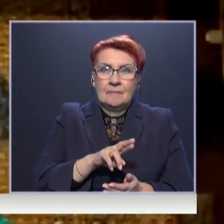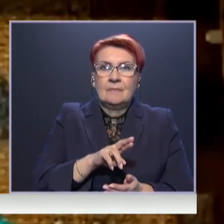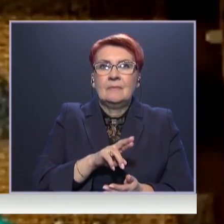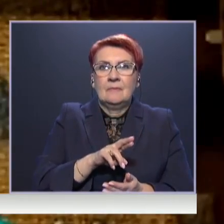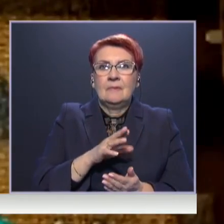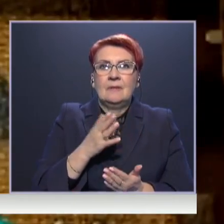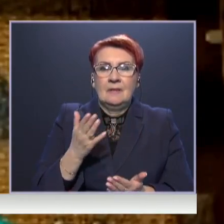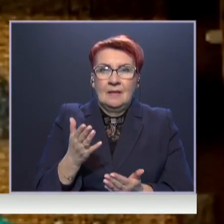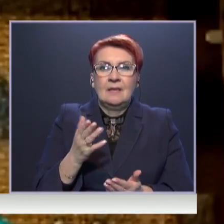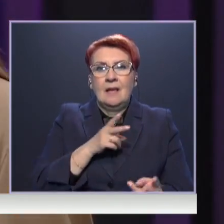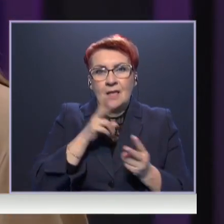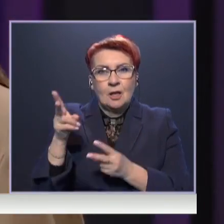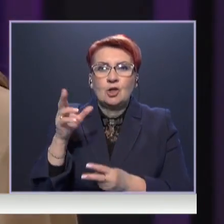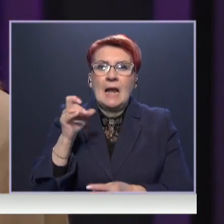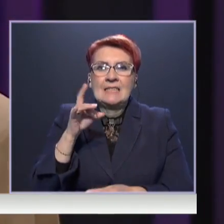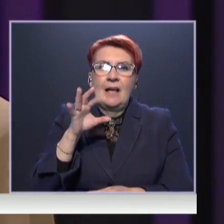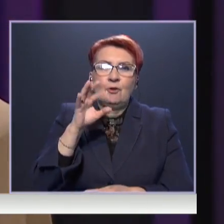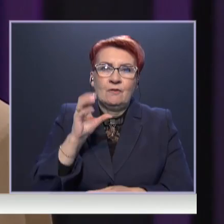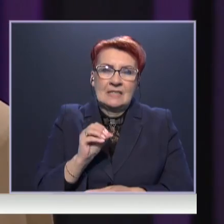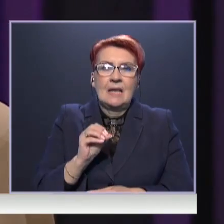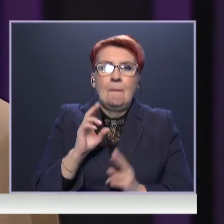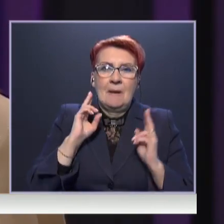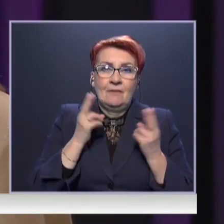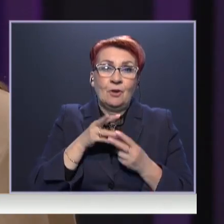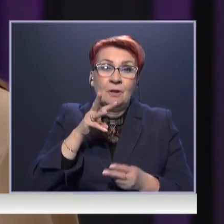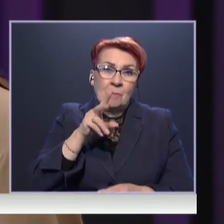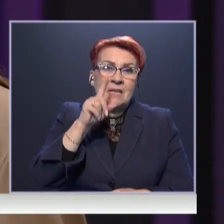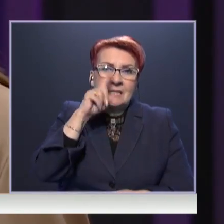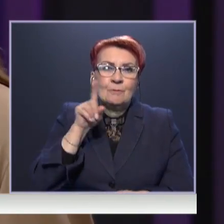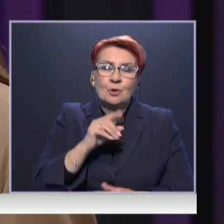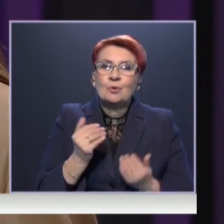наше Подворье Надежда мы знаем что сейчас все-таки